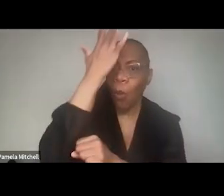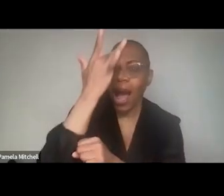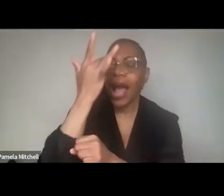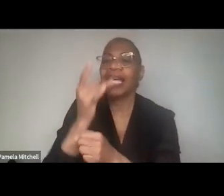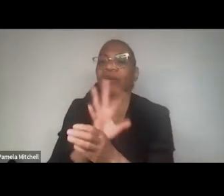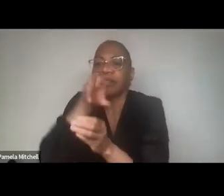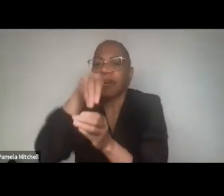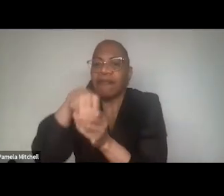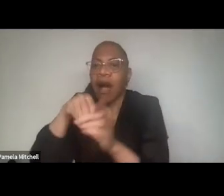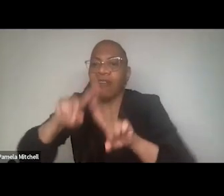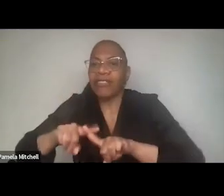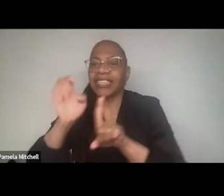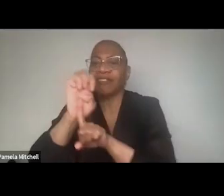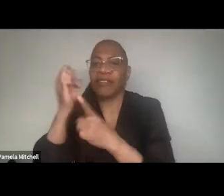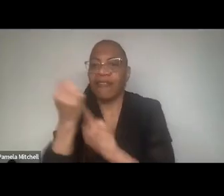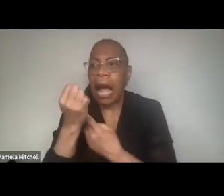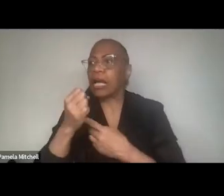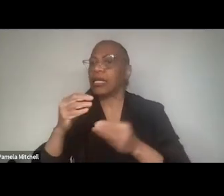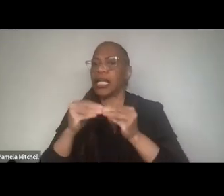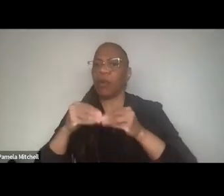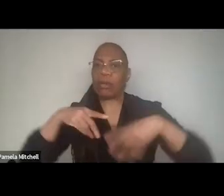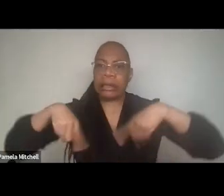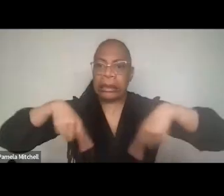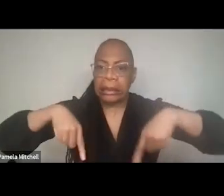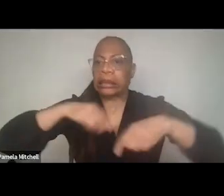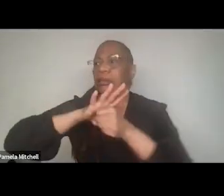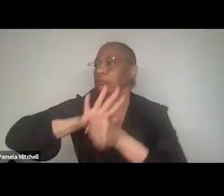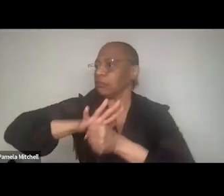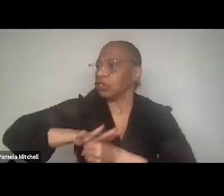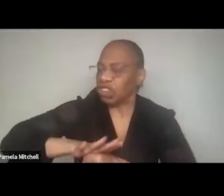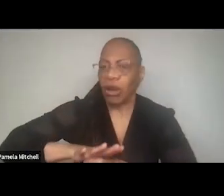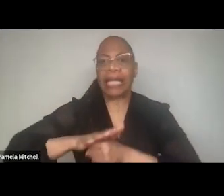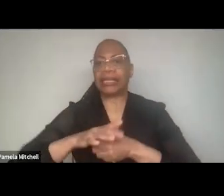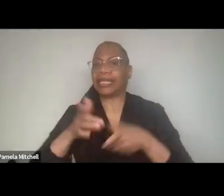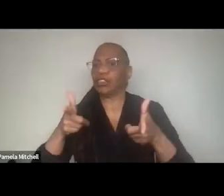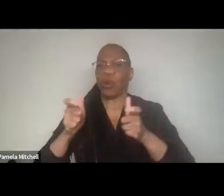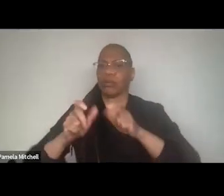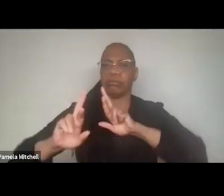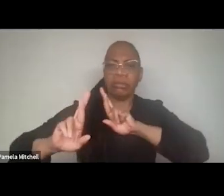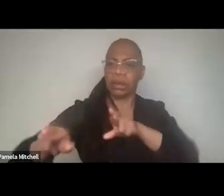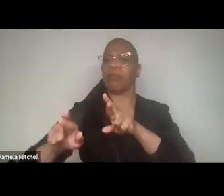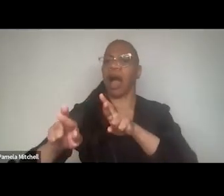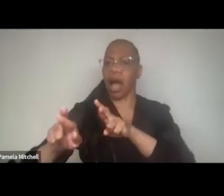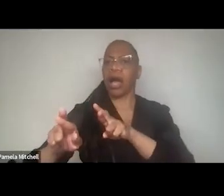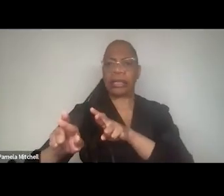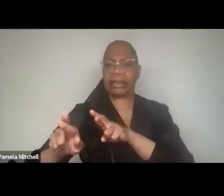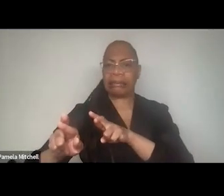Está más alterado, está más estresado y ansioso, responde más rápido y de manera inadecuada,